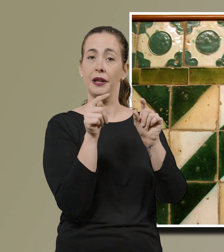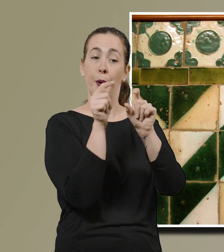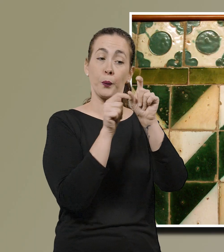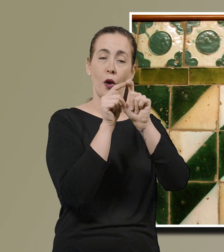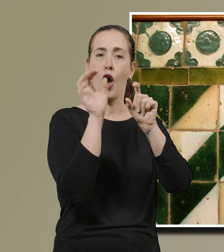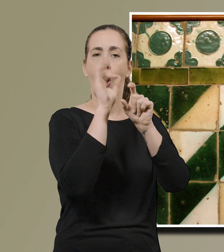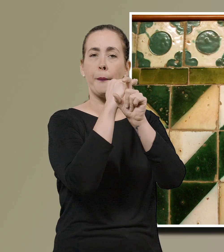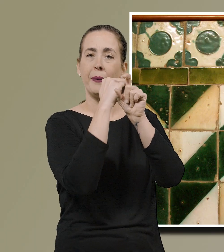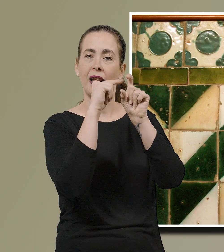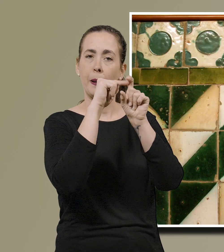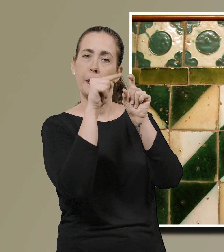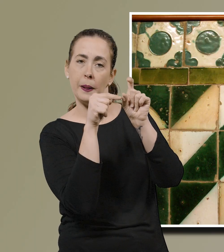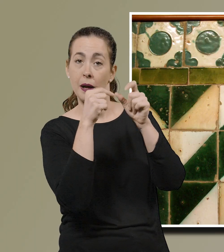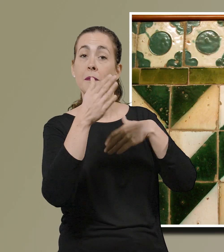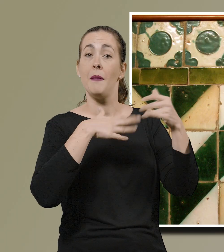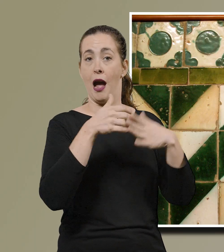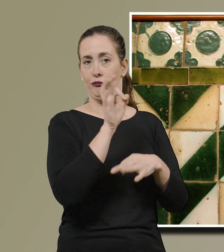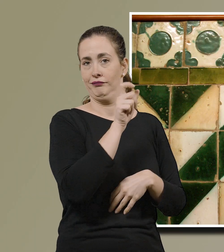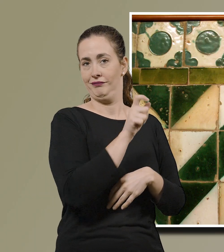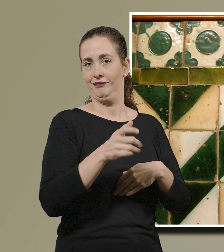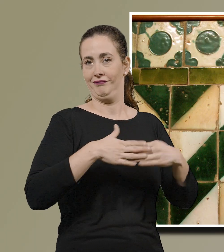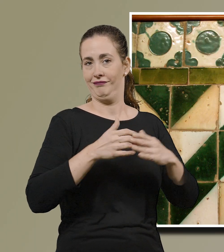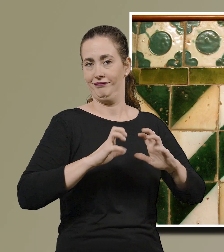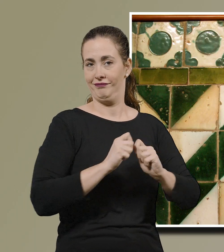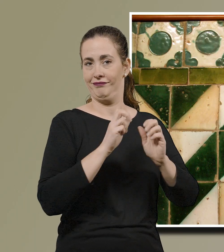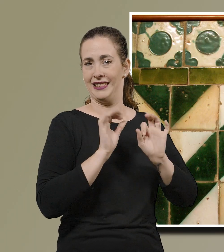cercles o dobles semicercles, produïdes per escudellers de Barcelona